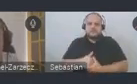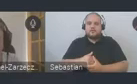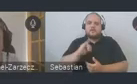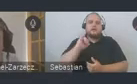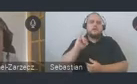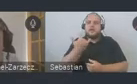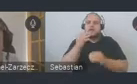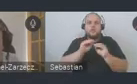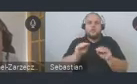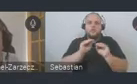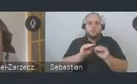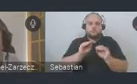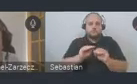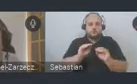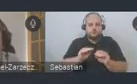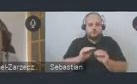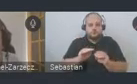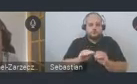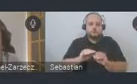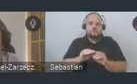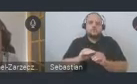"Jak uczyć podstawowych kompetencji cyfrowych?".